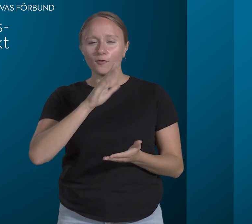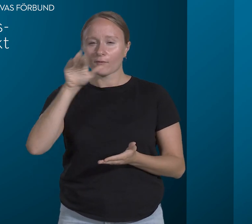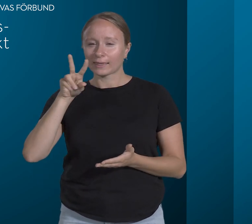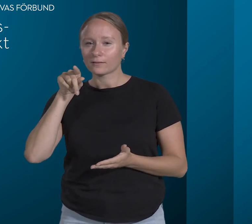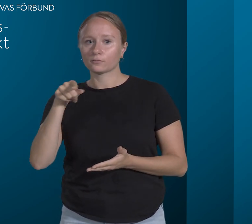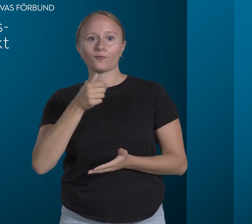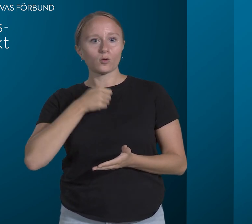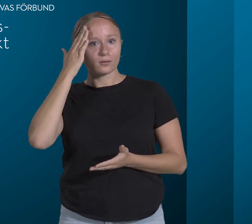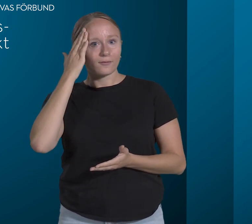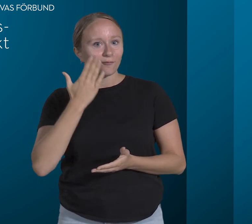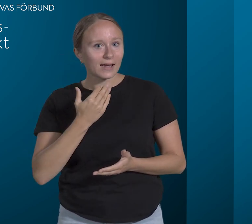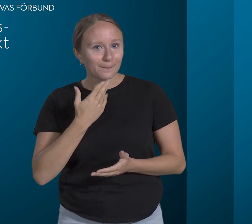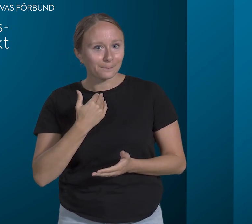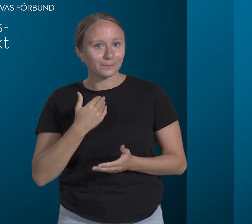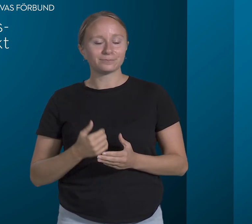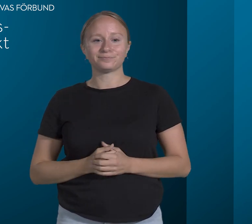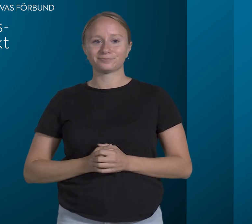Det får du veta bara genom att titta!